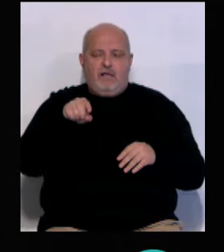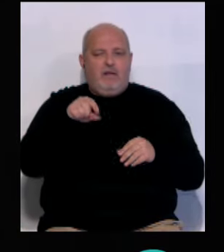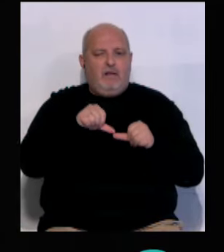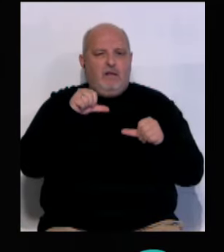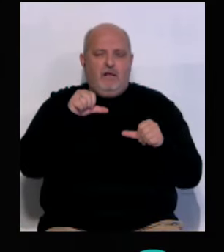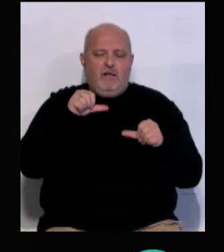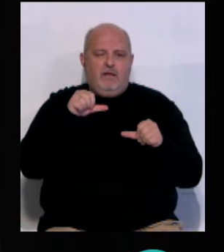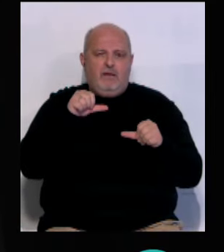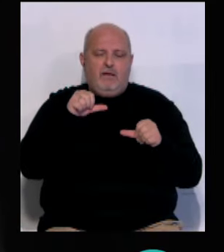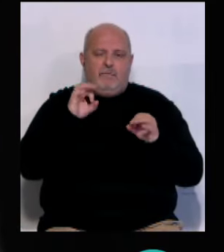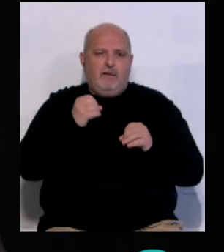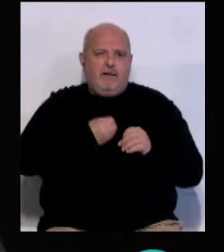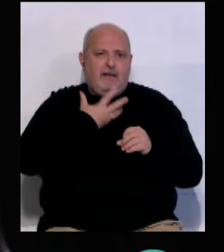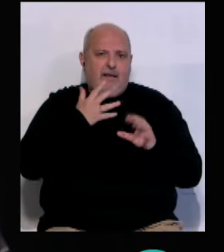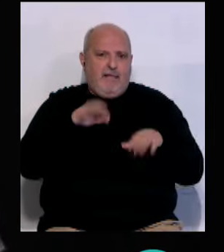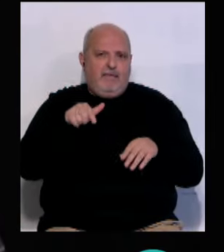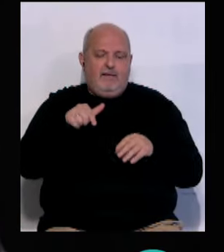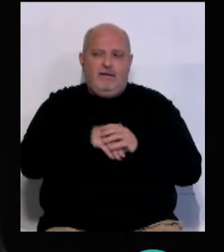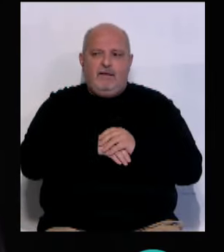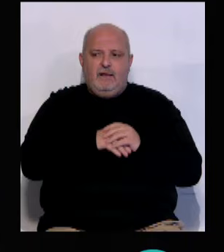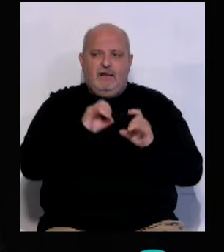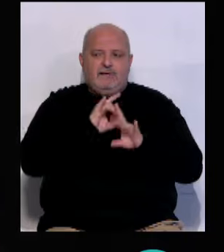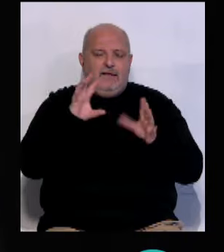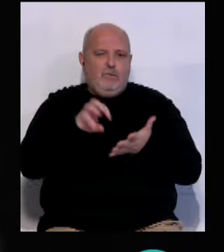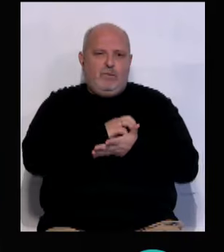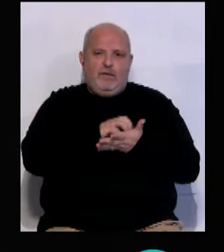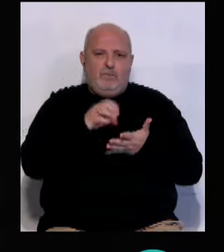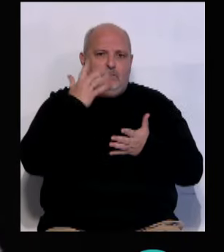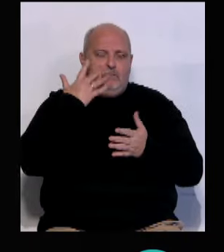equipo Perdón es la de Cadiz o sea sin ninguna duda Pero 100% eso te lo aseguro yo te puedo